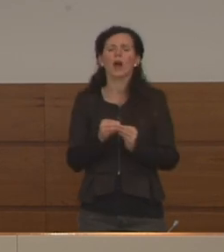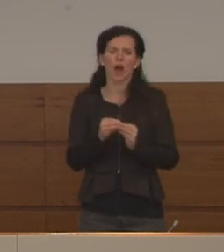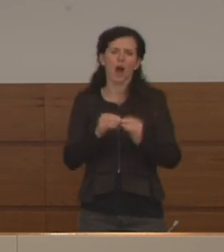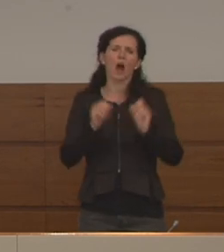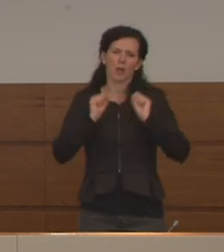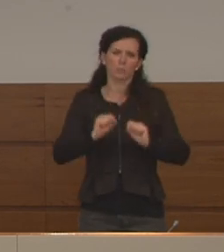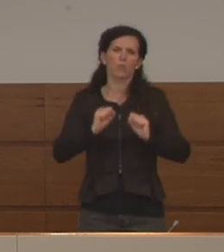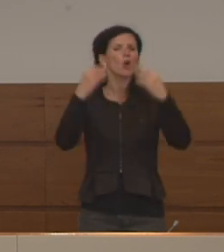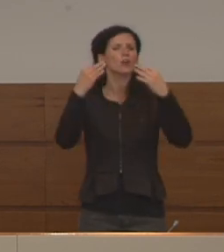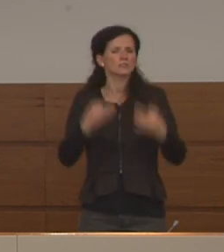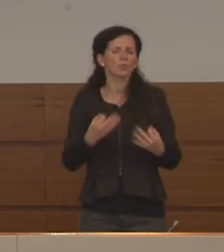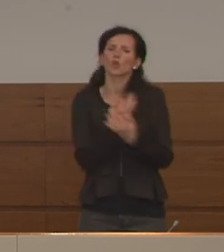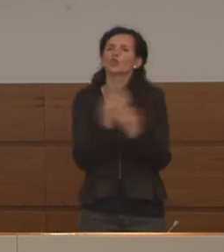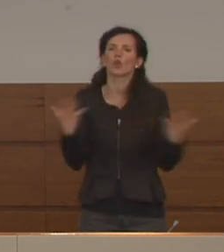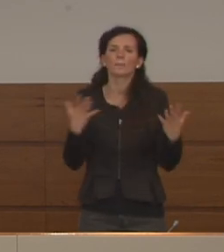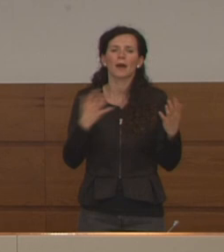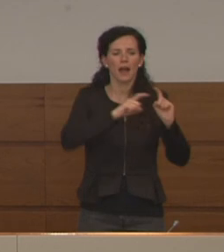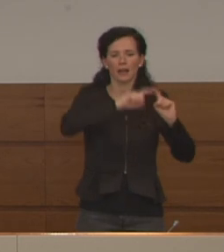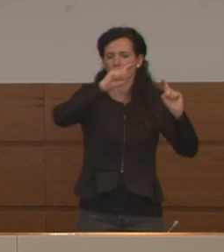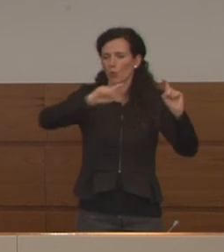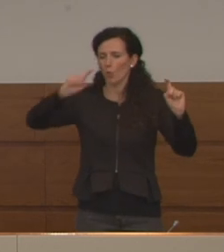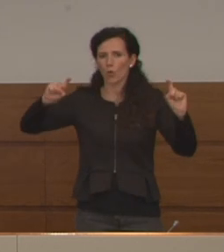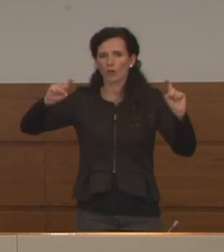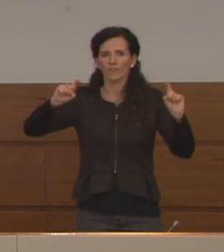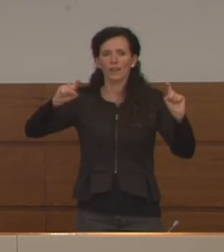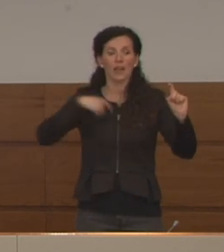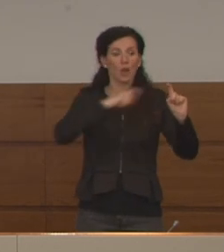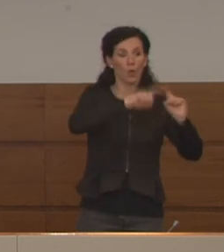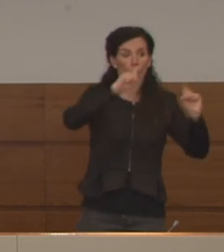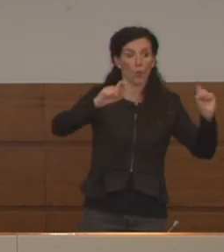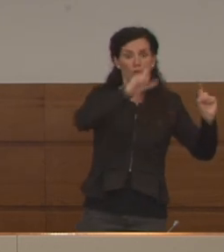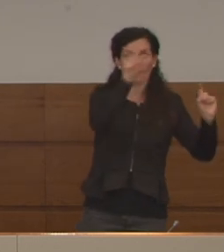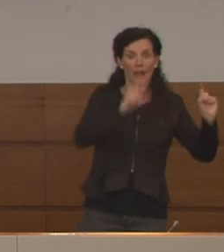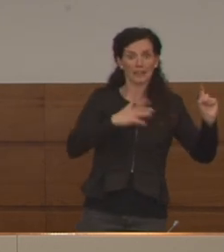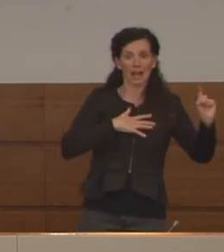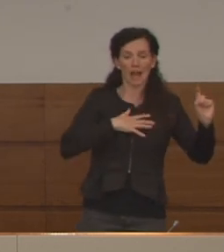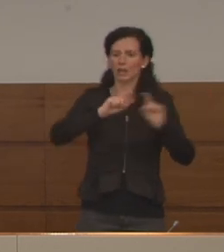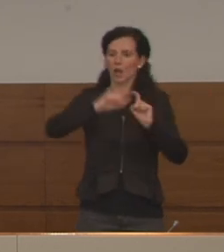Saranno tutte estremamente simili. Perché comunque questo non è un virus patriota,